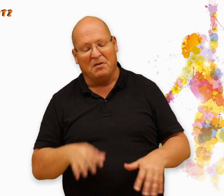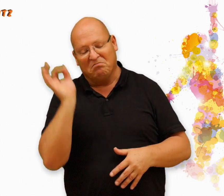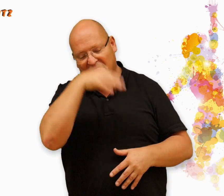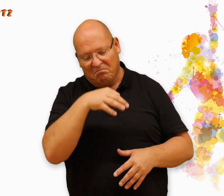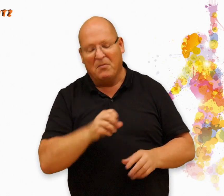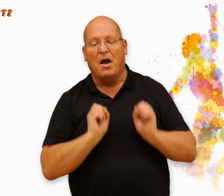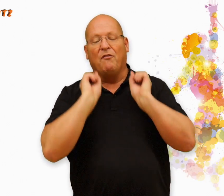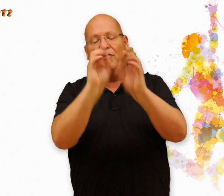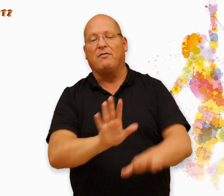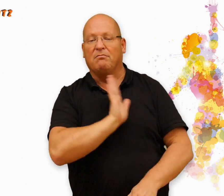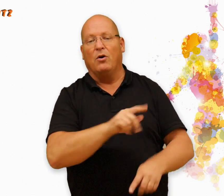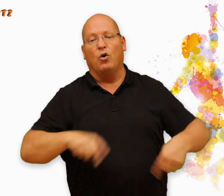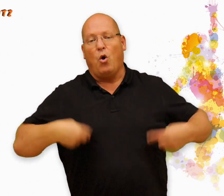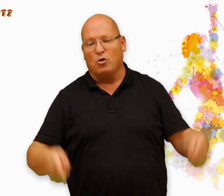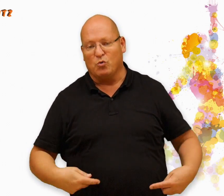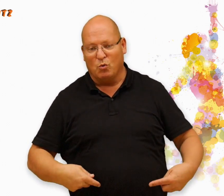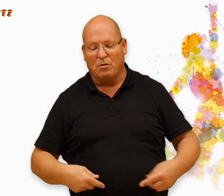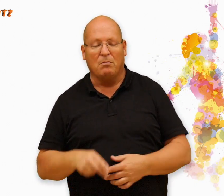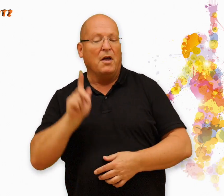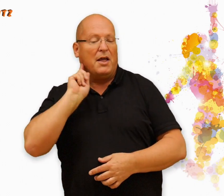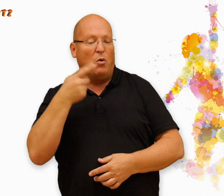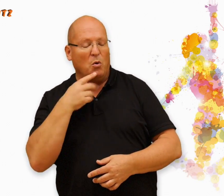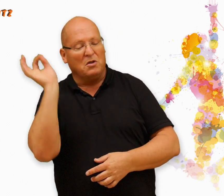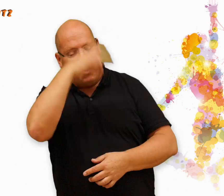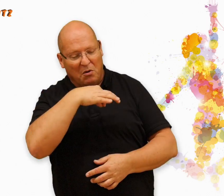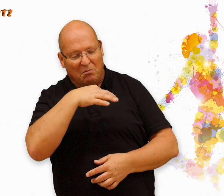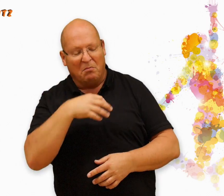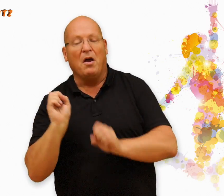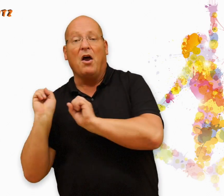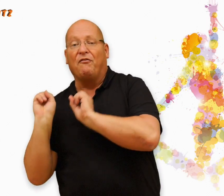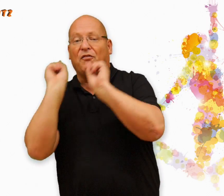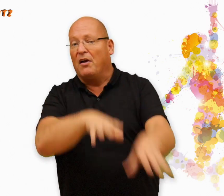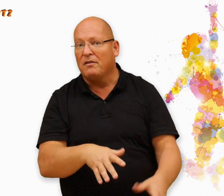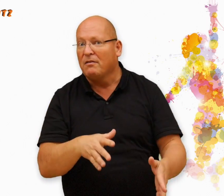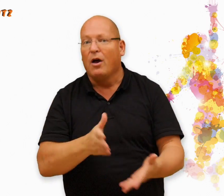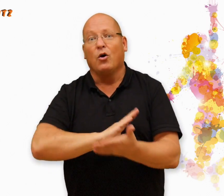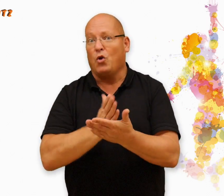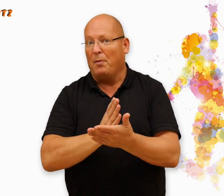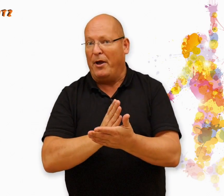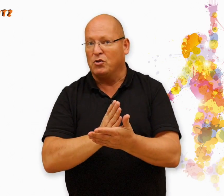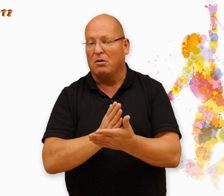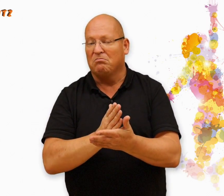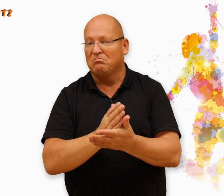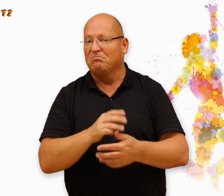Der gelähmte Mann wirft seinen Rollstuhl ins Grab. Und der gehörlose Mann schmeißt seinen Dolmetscher ins Grab.